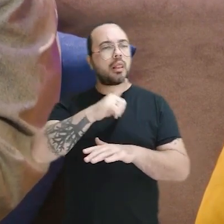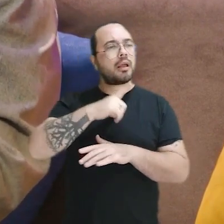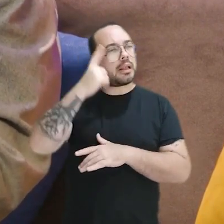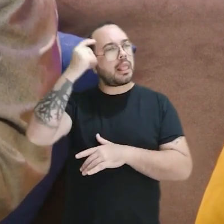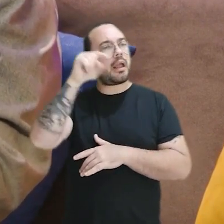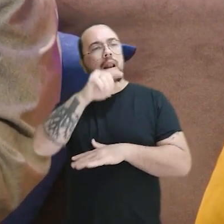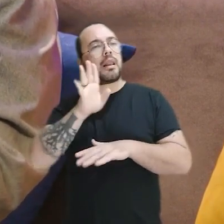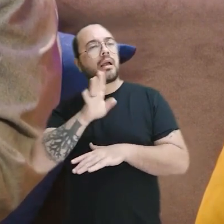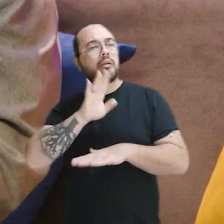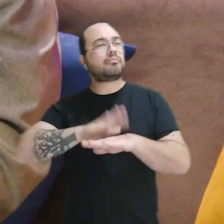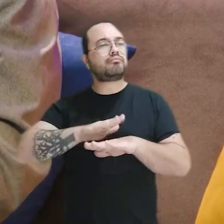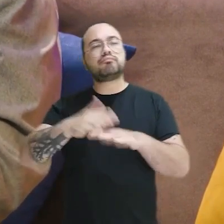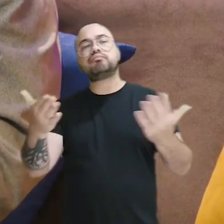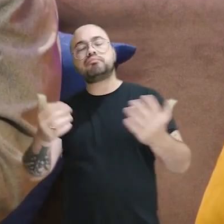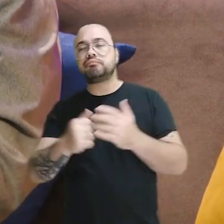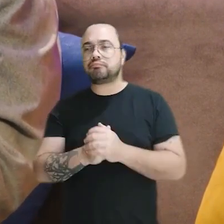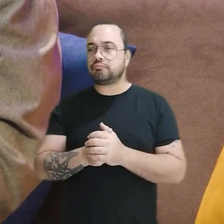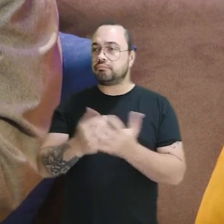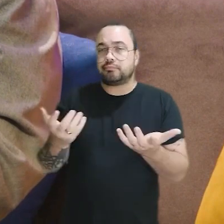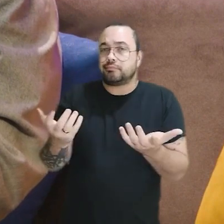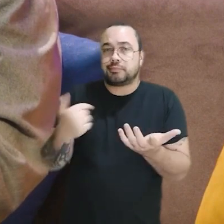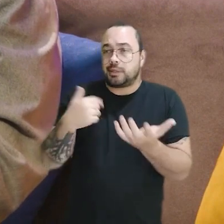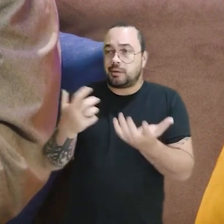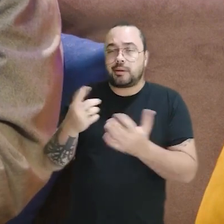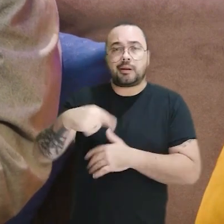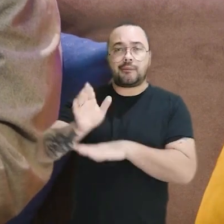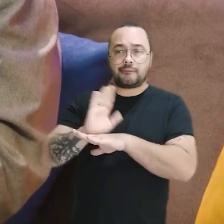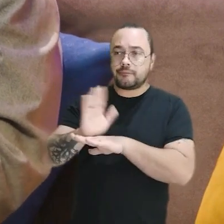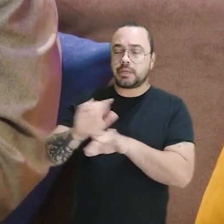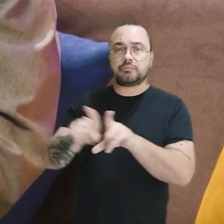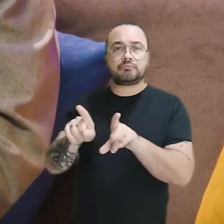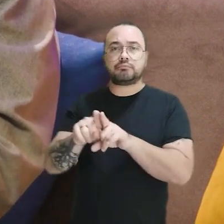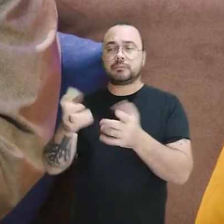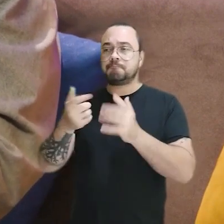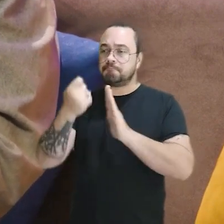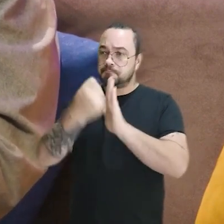de alguma coisa legal pra gente fazer?", sabe? Eu quero que produtoras de filme batam lá e falem, "Cara, a gente quer roteiro de vocês".